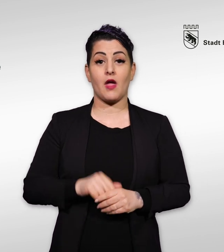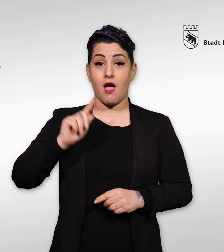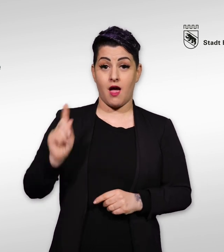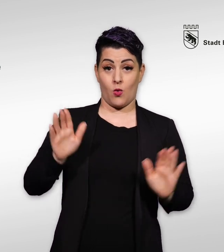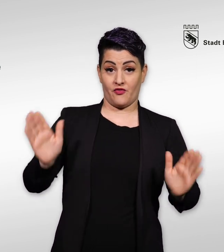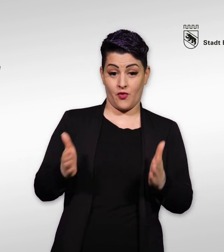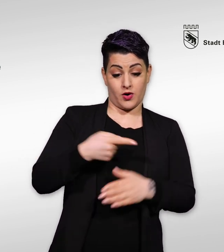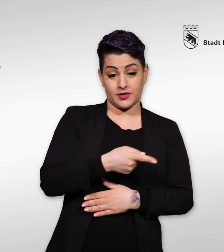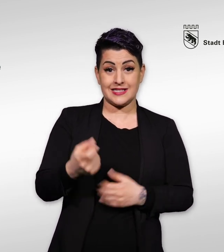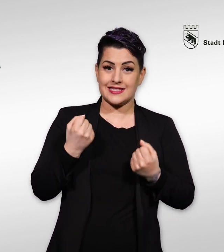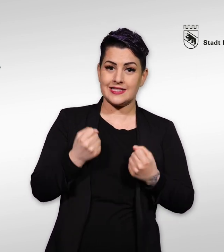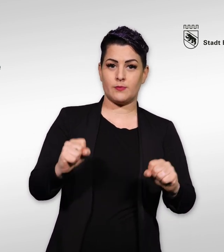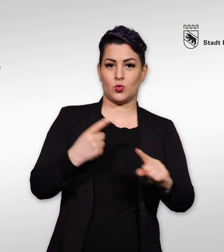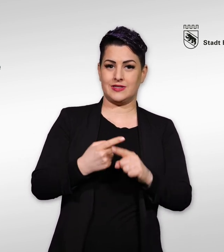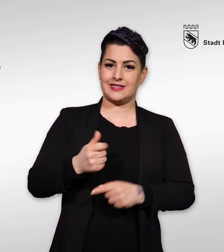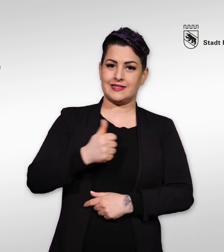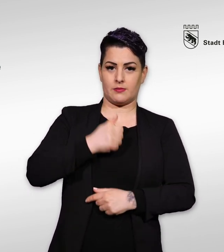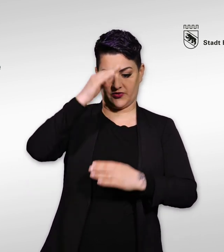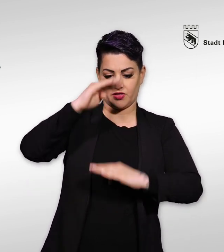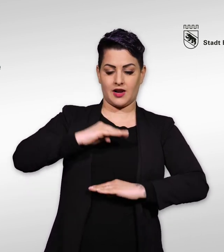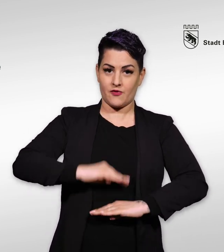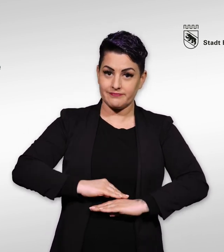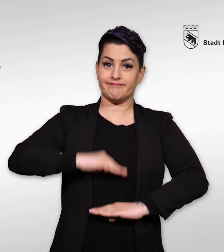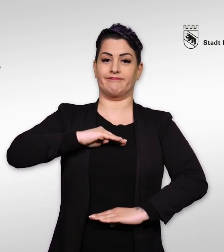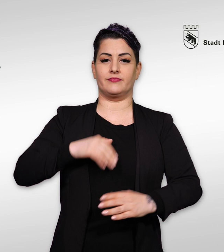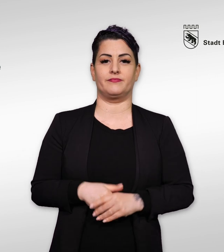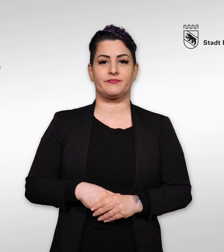Sie fördert auch die Selbstständigkeit und das Vertrauen in sich selbst.